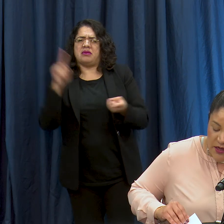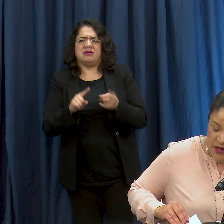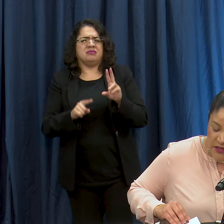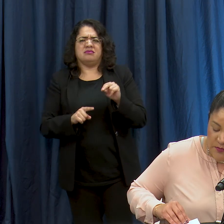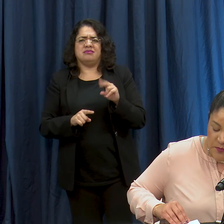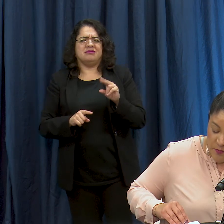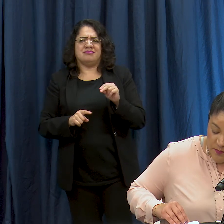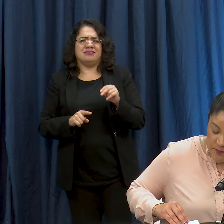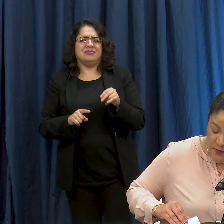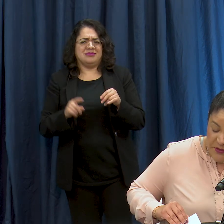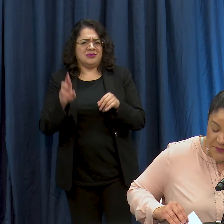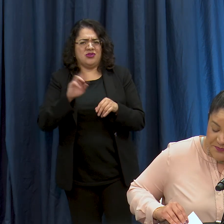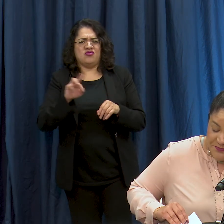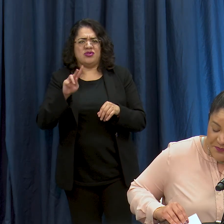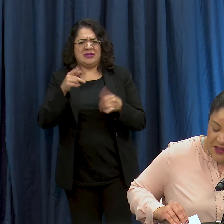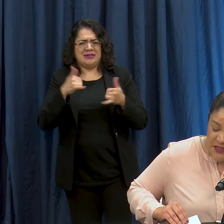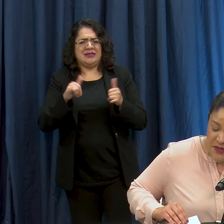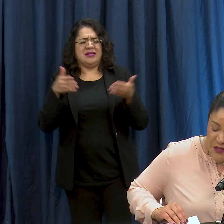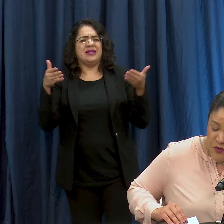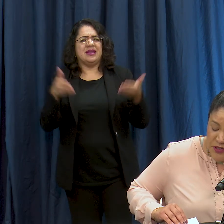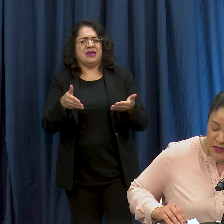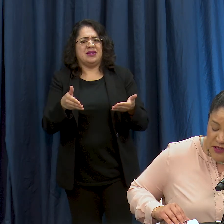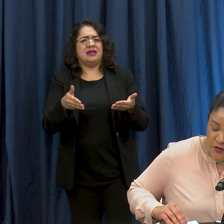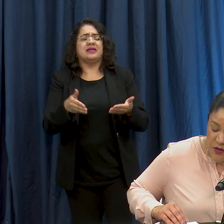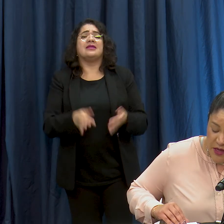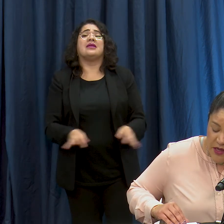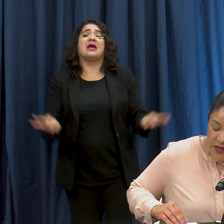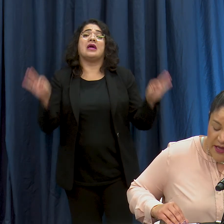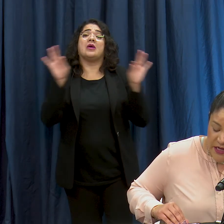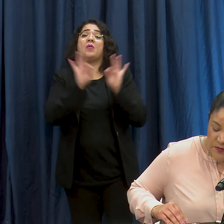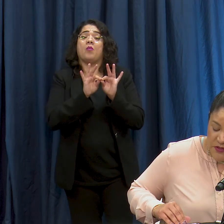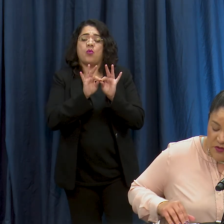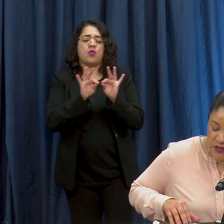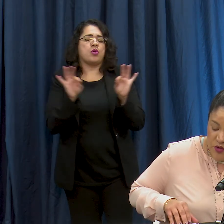Kailas un pair known as mass support on take a nunca que las personas con